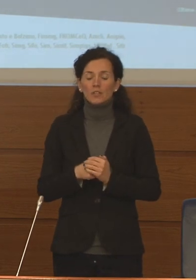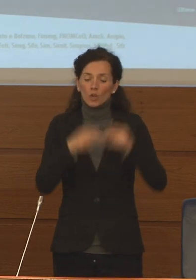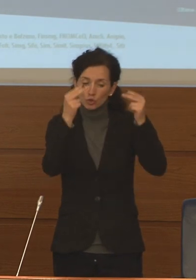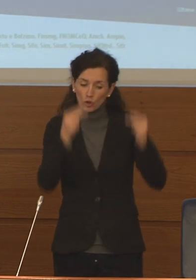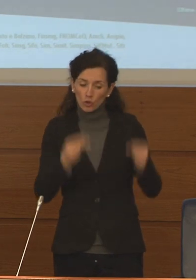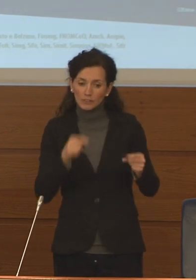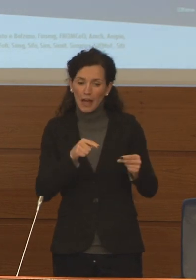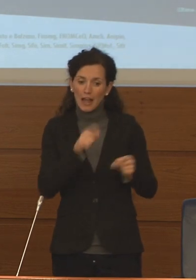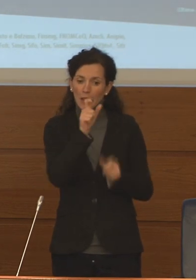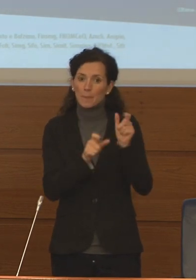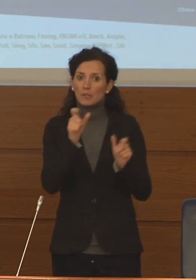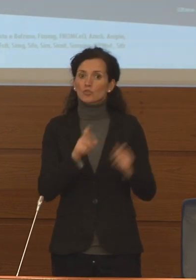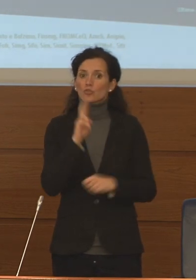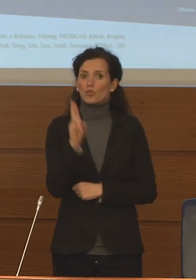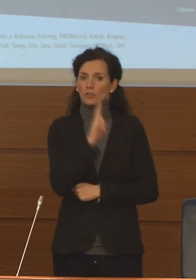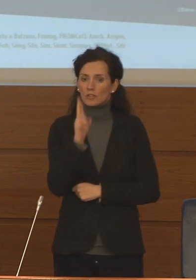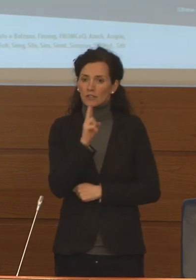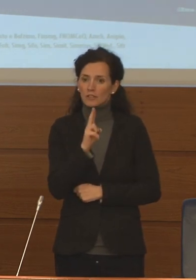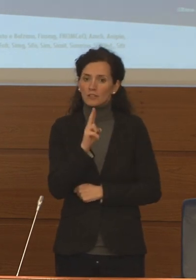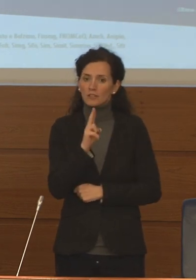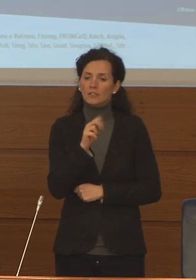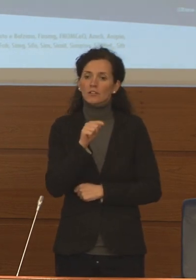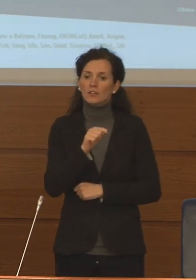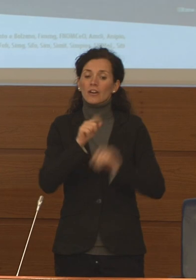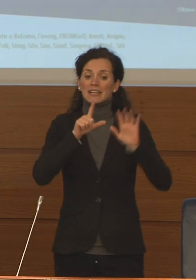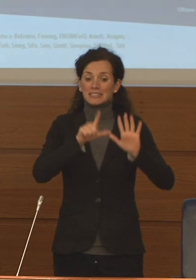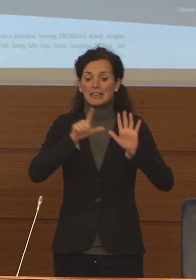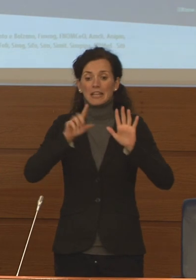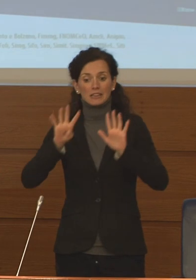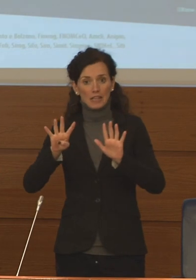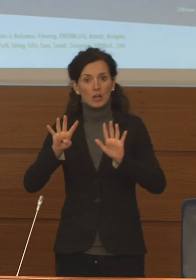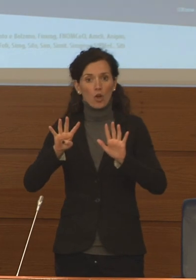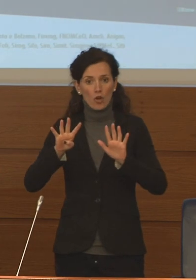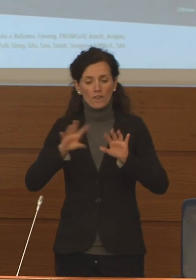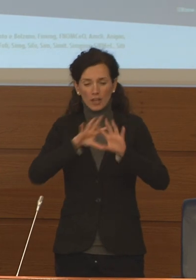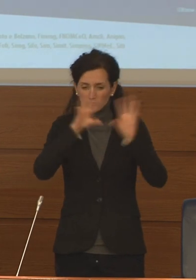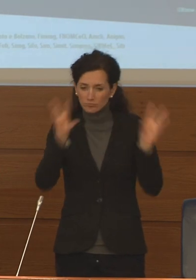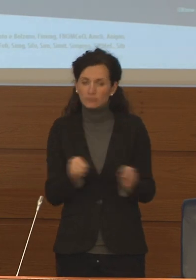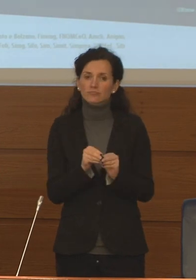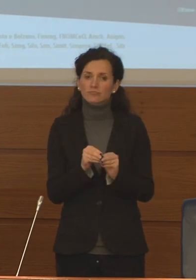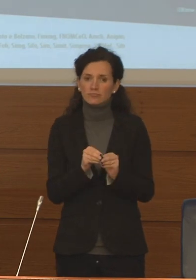registrato sui dati delle regioni è di 79 complessivamente quindi abbiamo avuto un